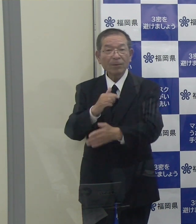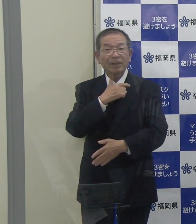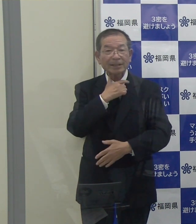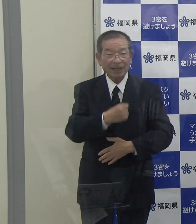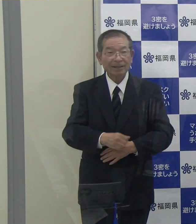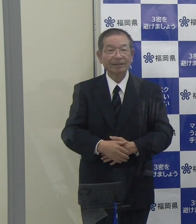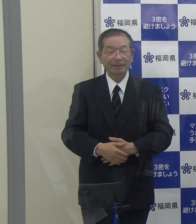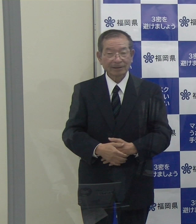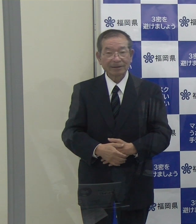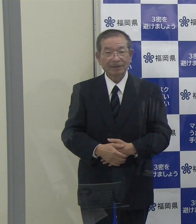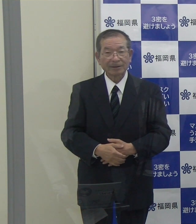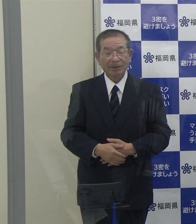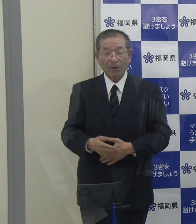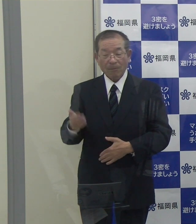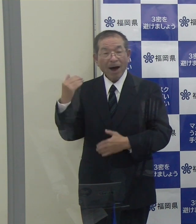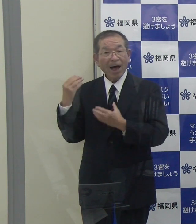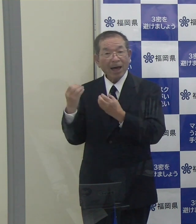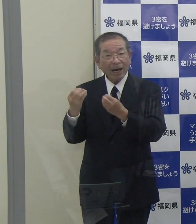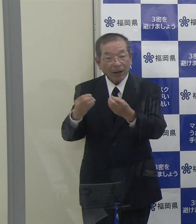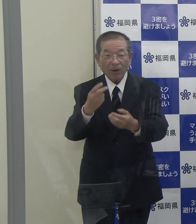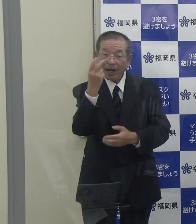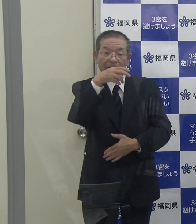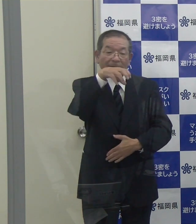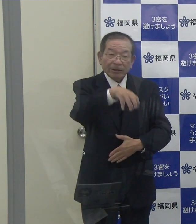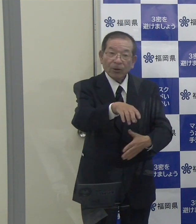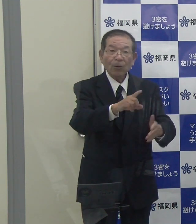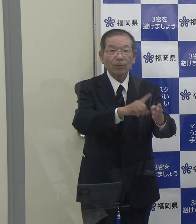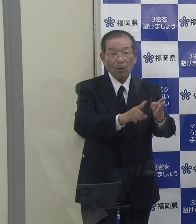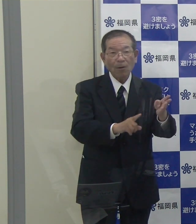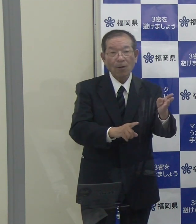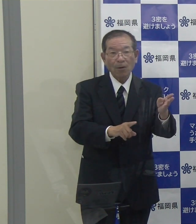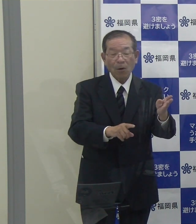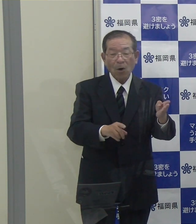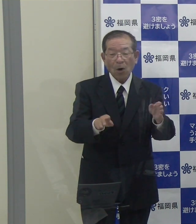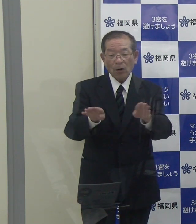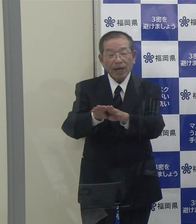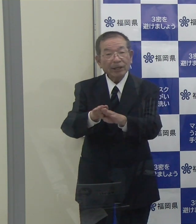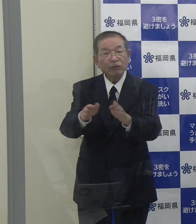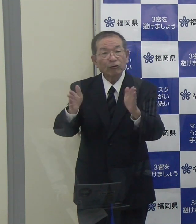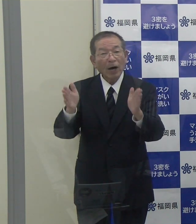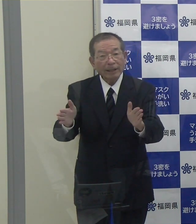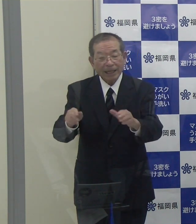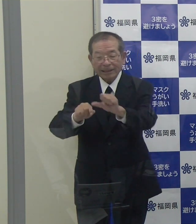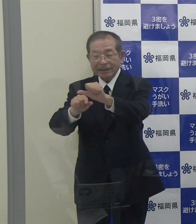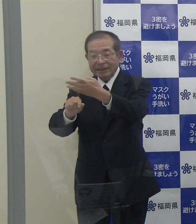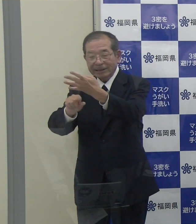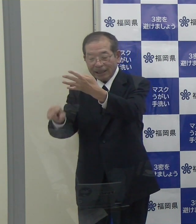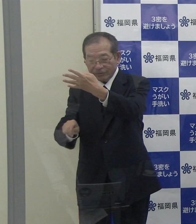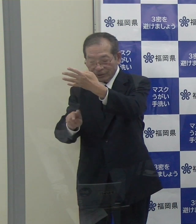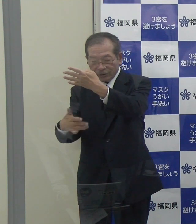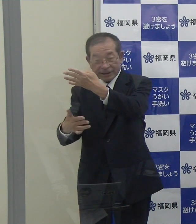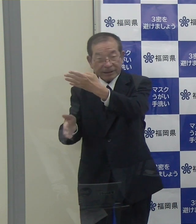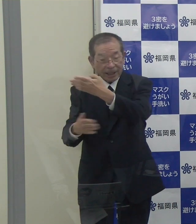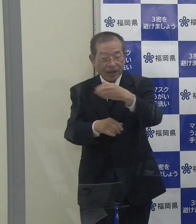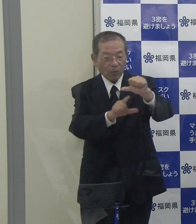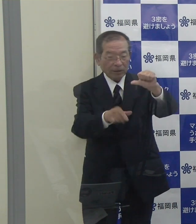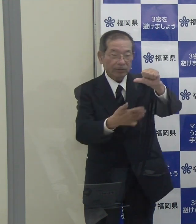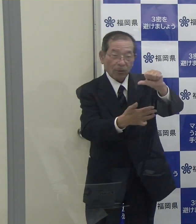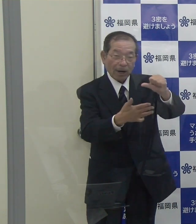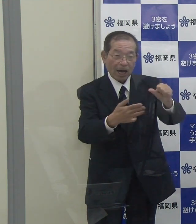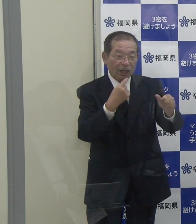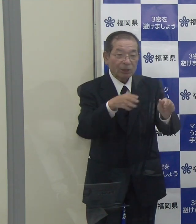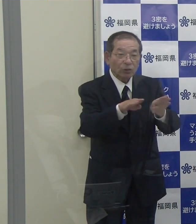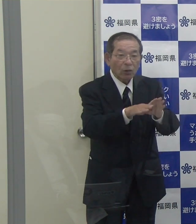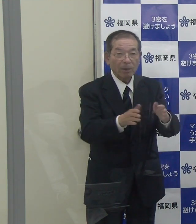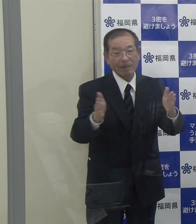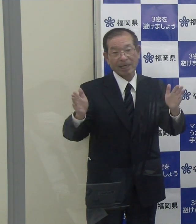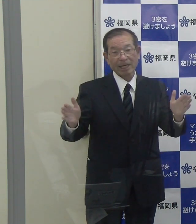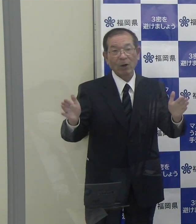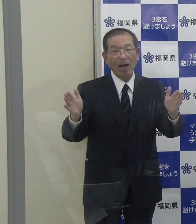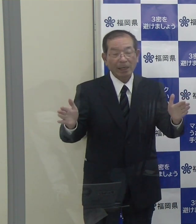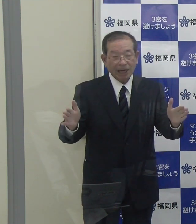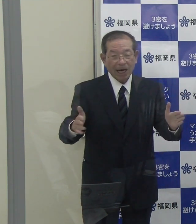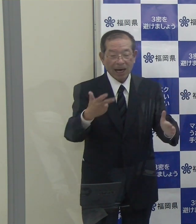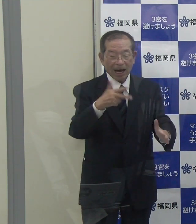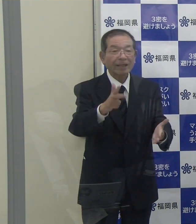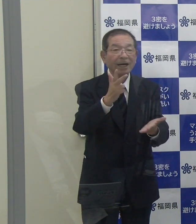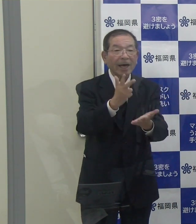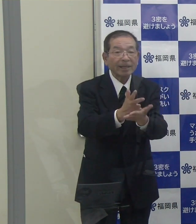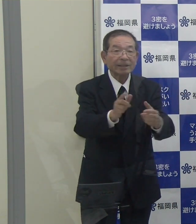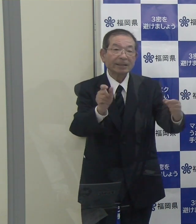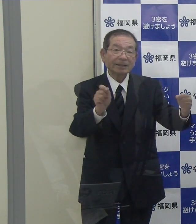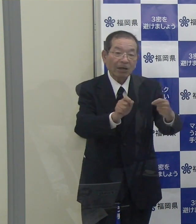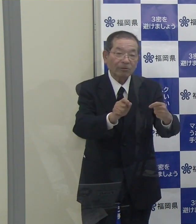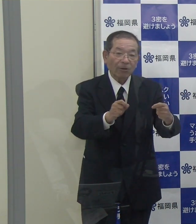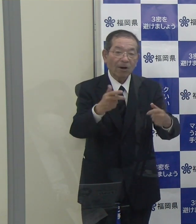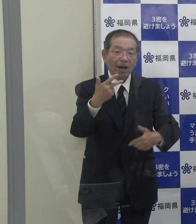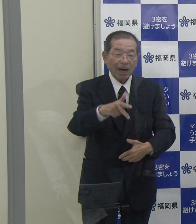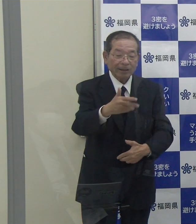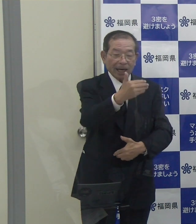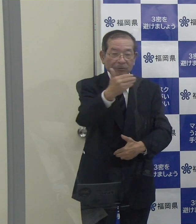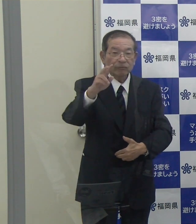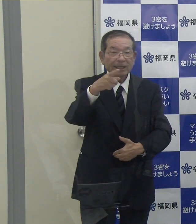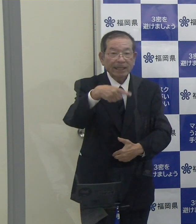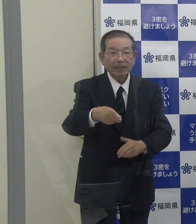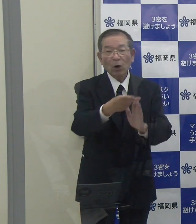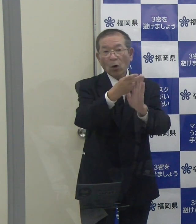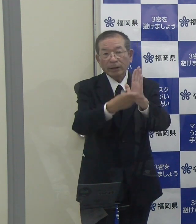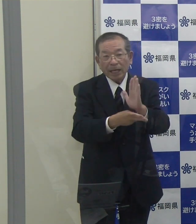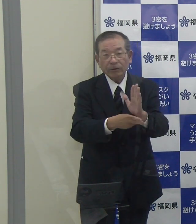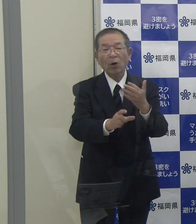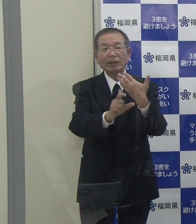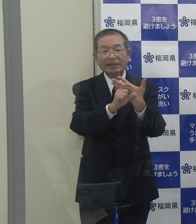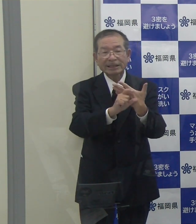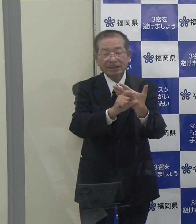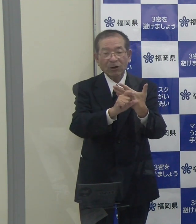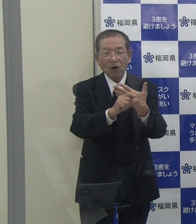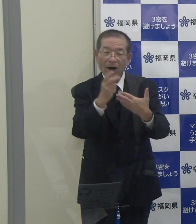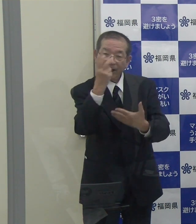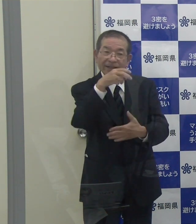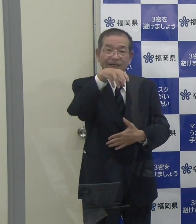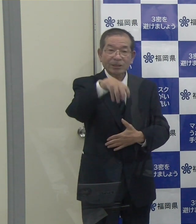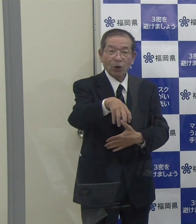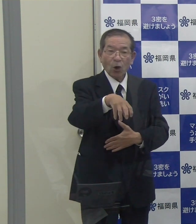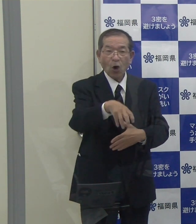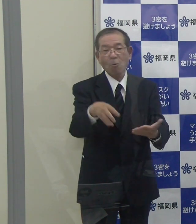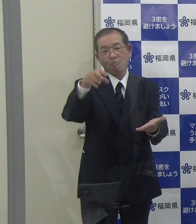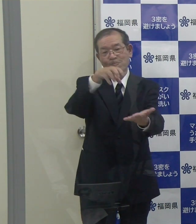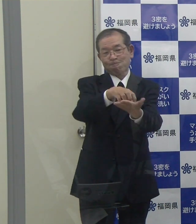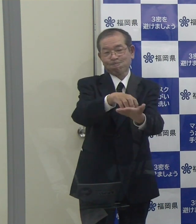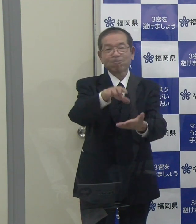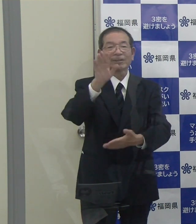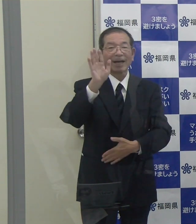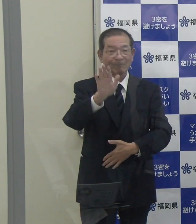従来の検査所に加え、この連休中、４月２８日から５月８日まで、博多駅近くの博多グリーンホテル２号館に臨時の検査所を開設します。